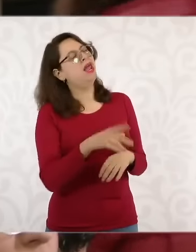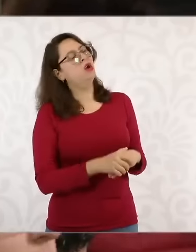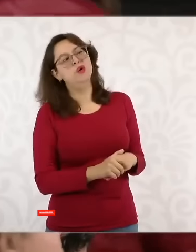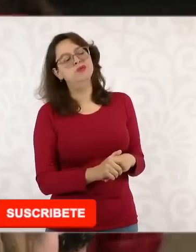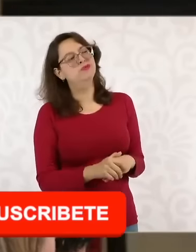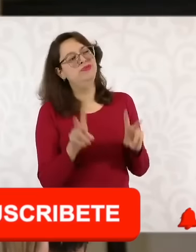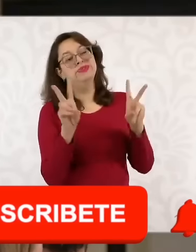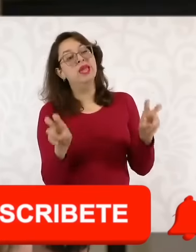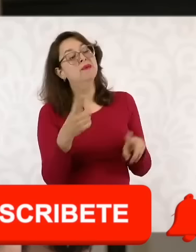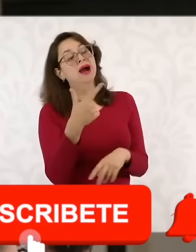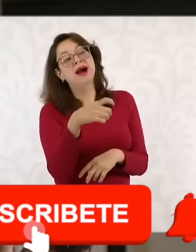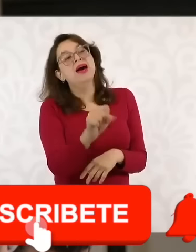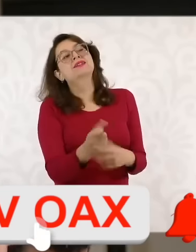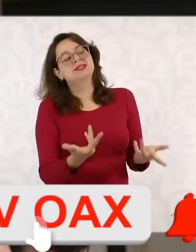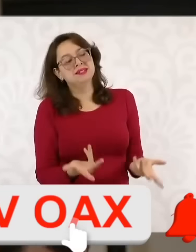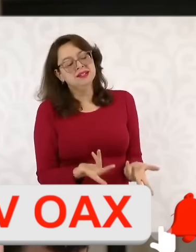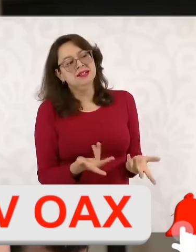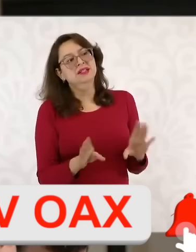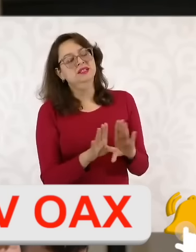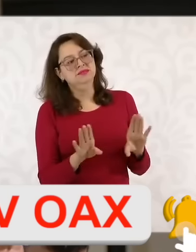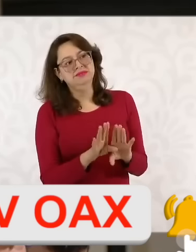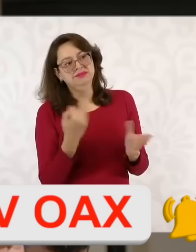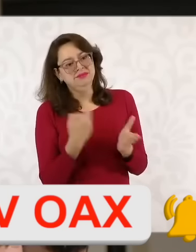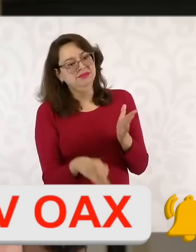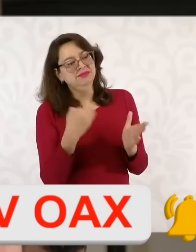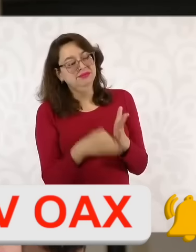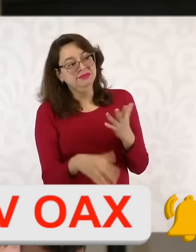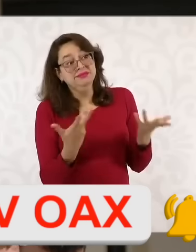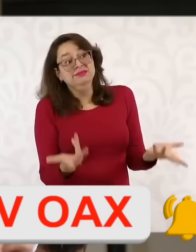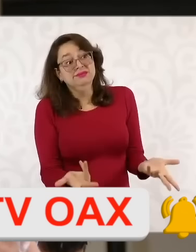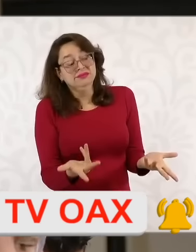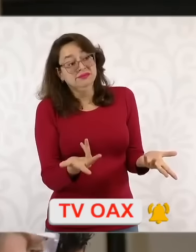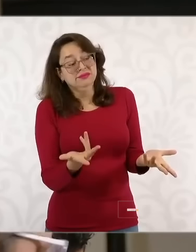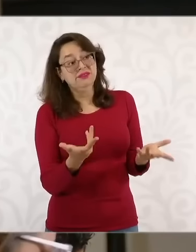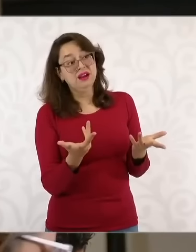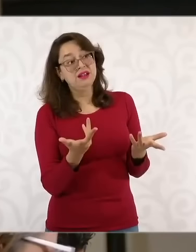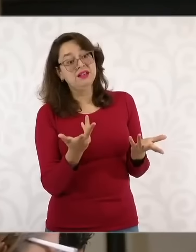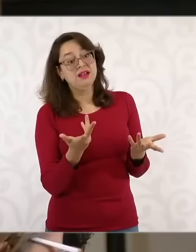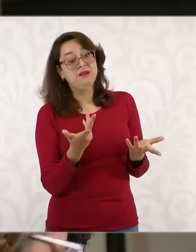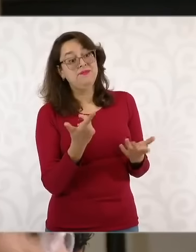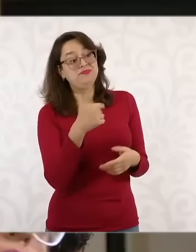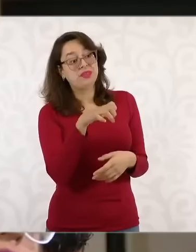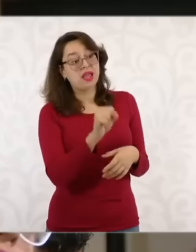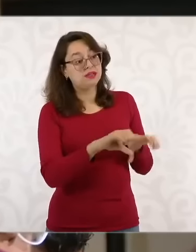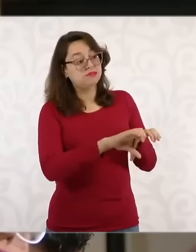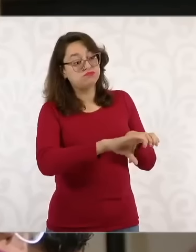abasto del gas todavía hay un un asuntillo por ahí de de interconexión entre entre los gasoductos.